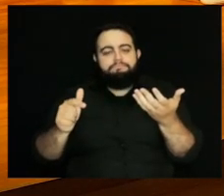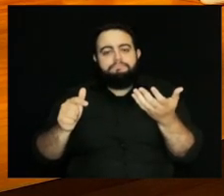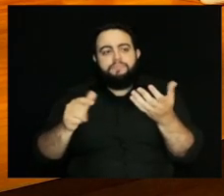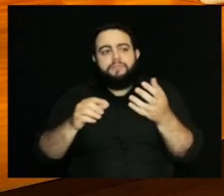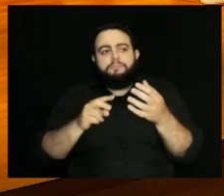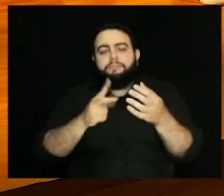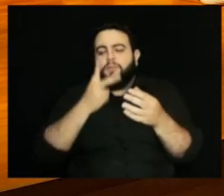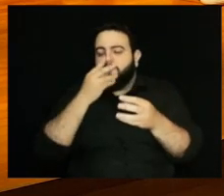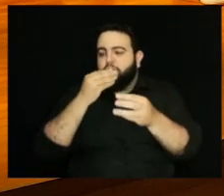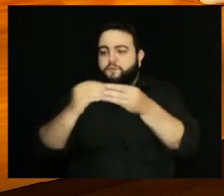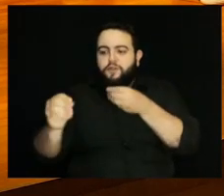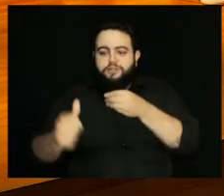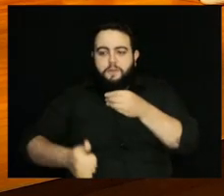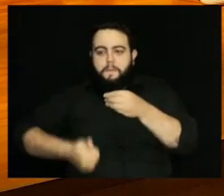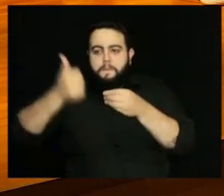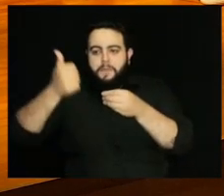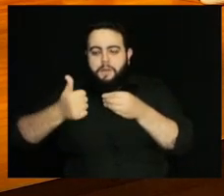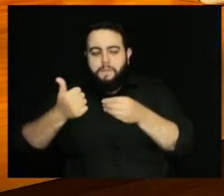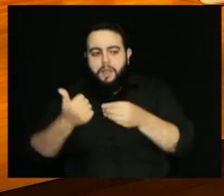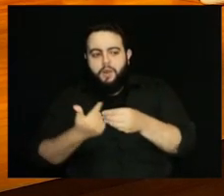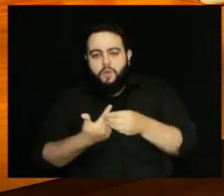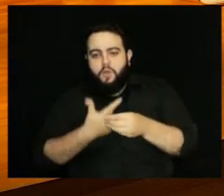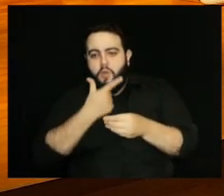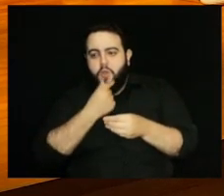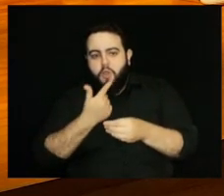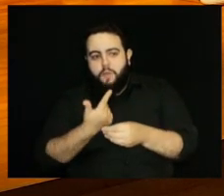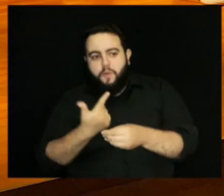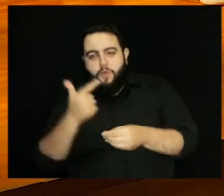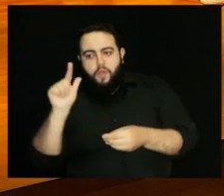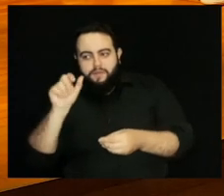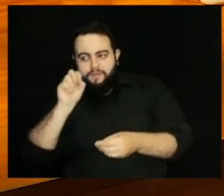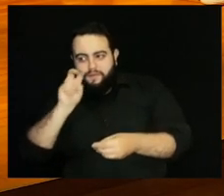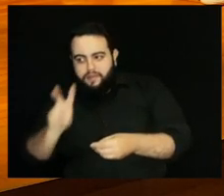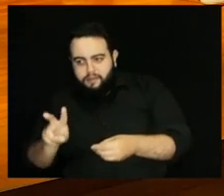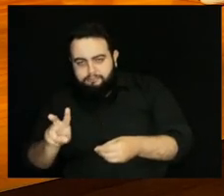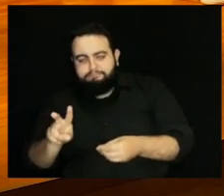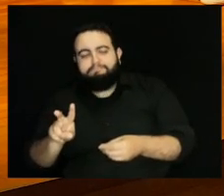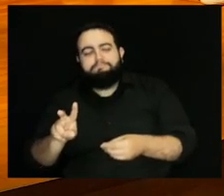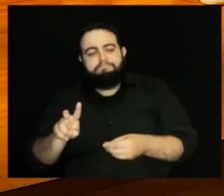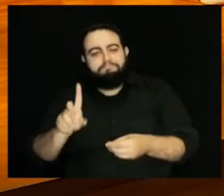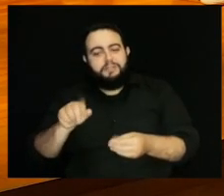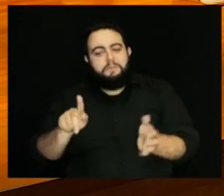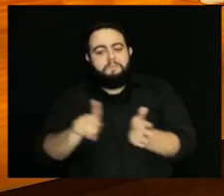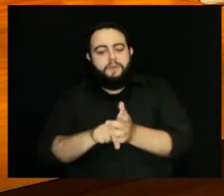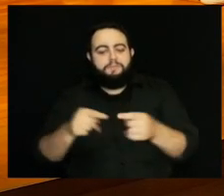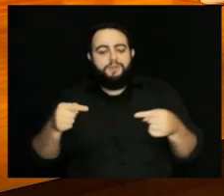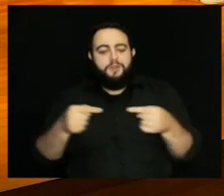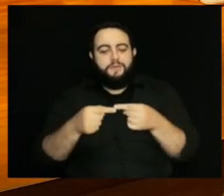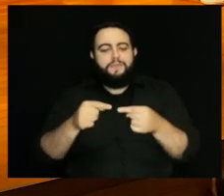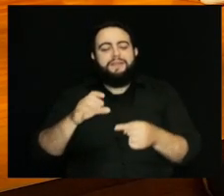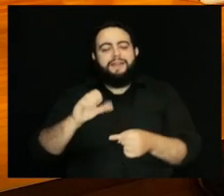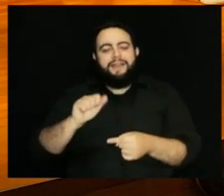homem que lhe der. Uma rima interna digna do Caetano, digna do pavão de Krishna,